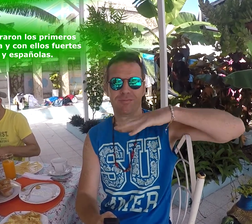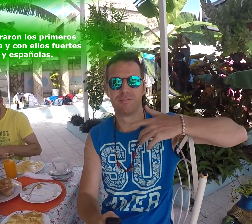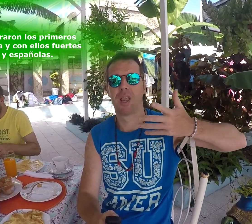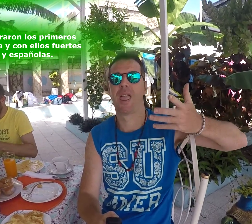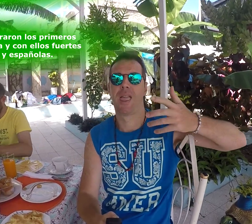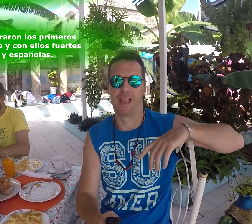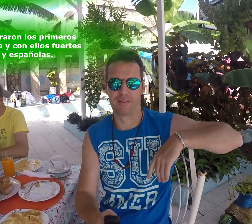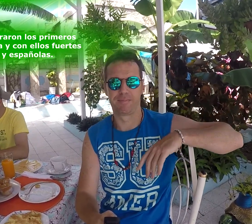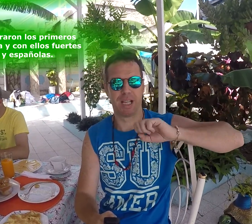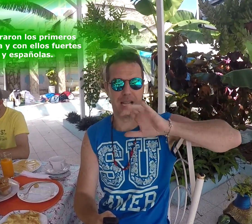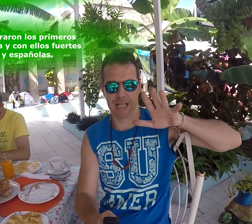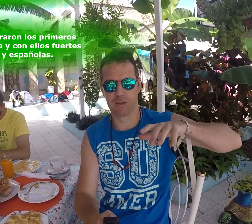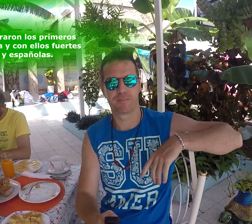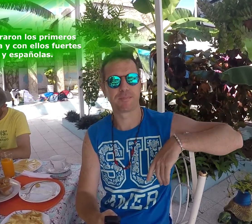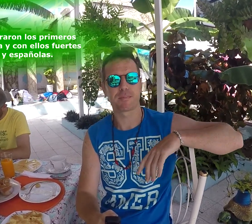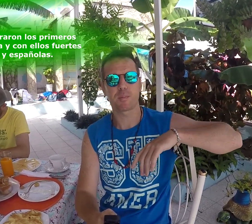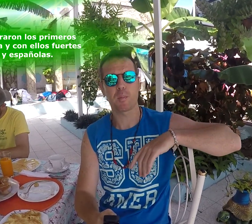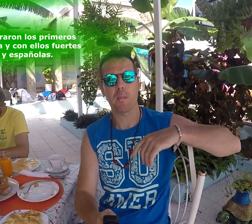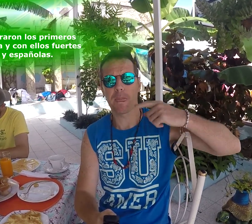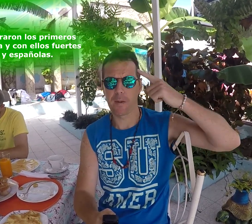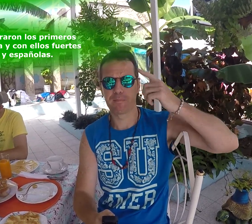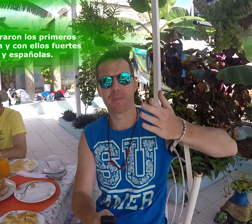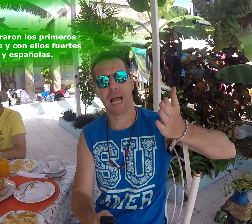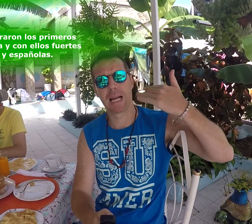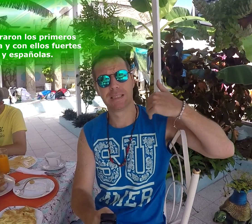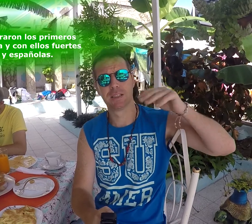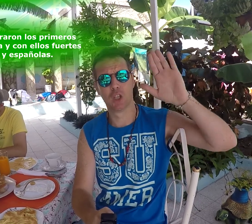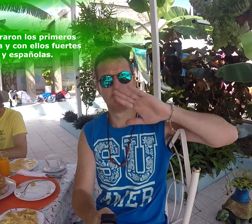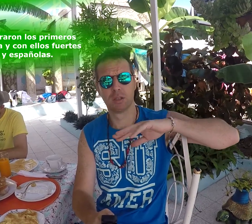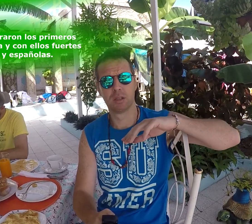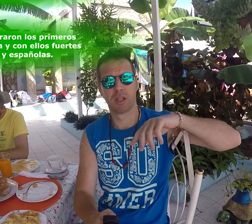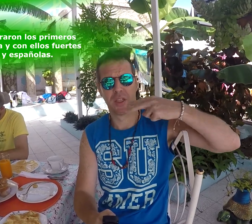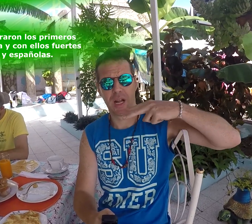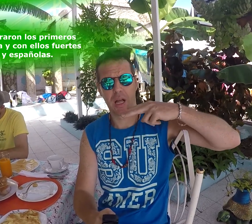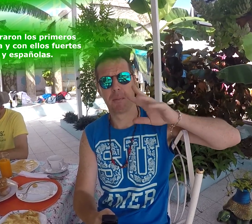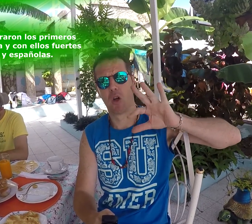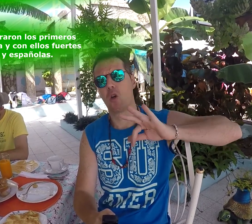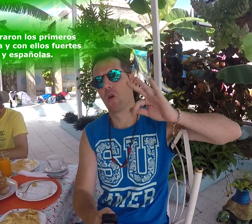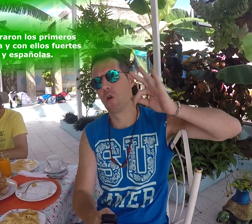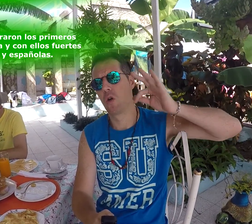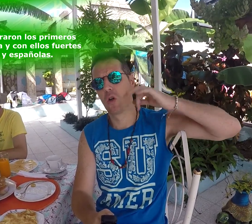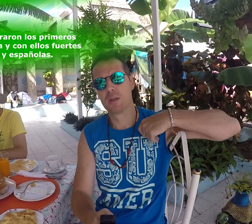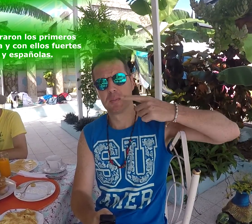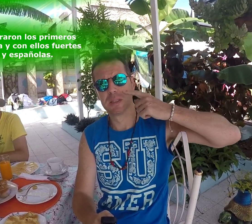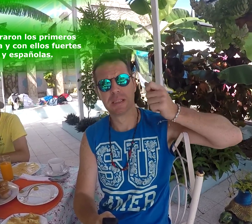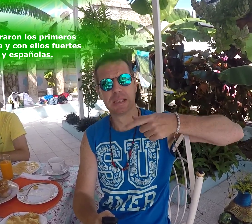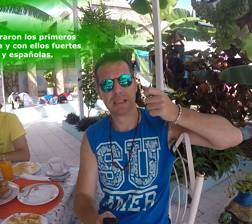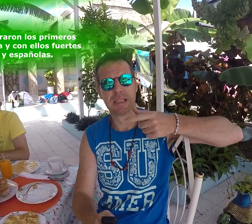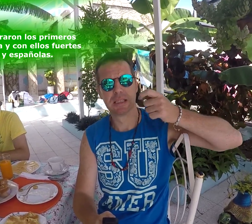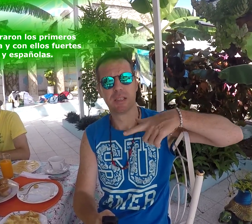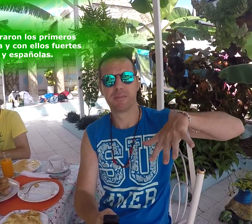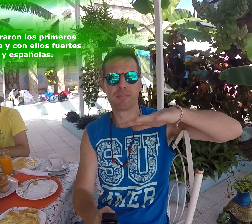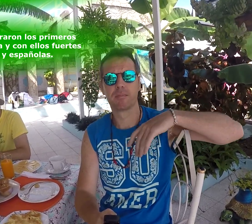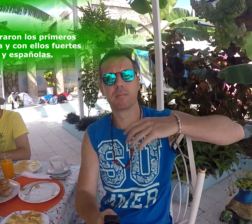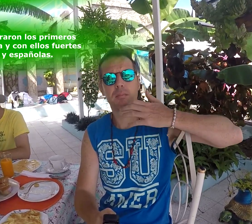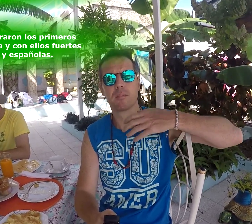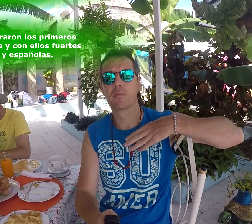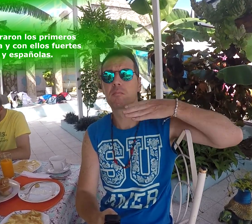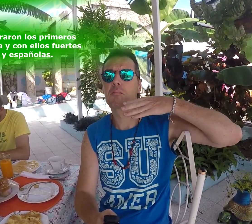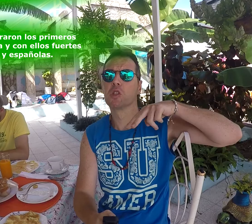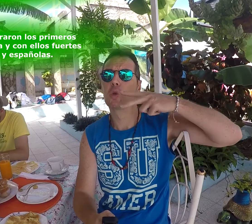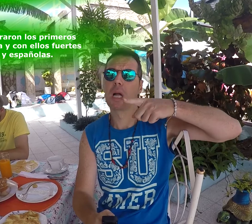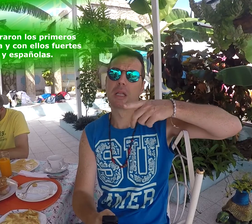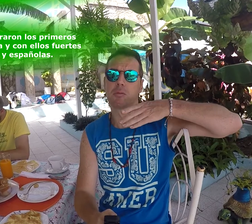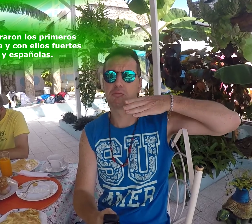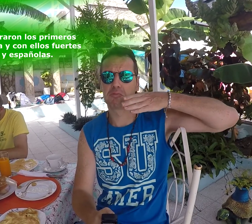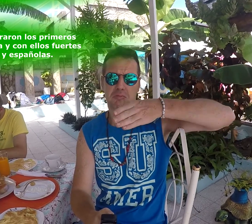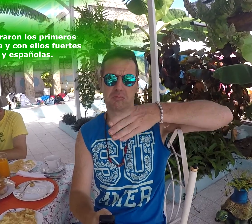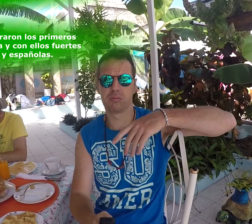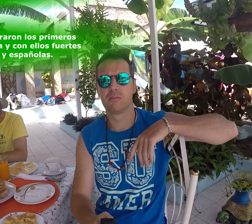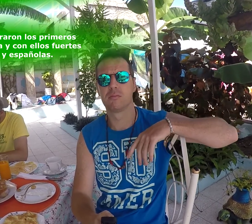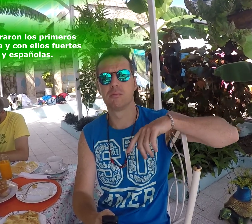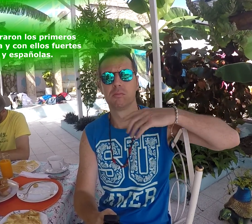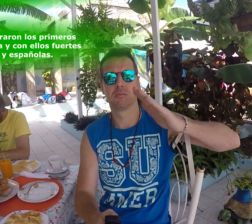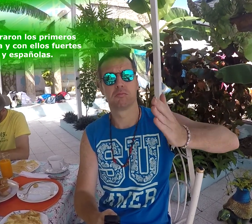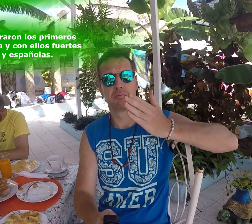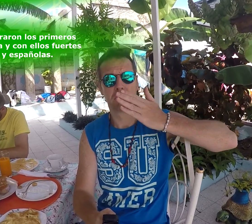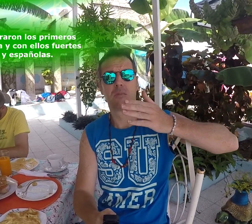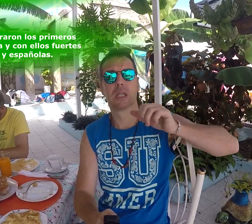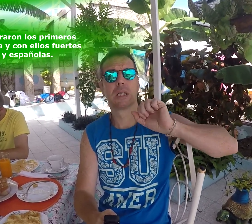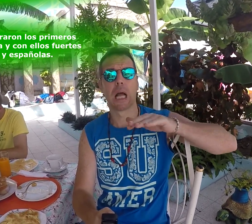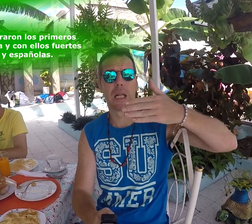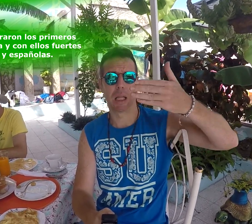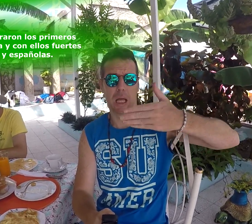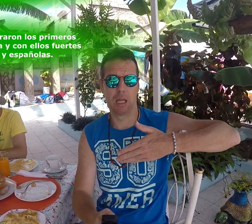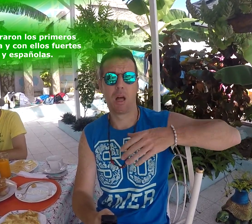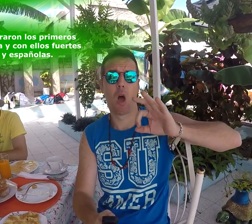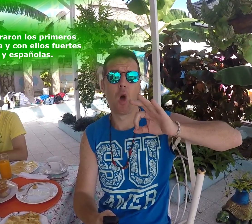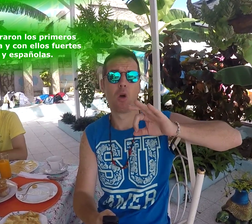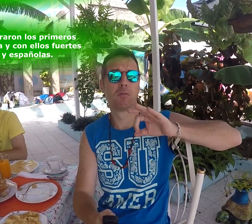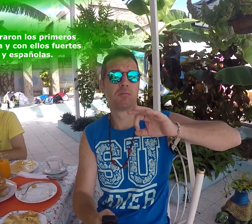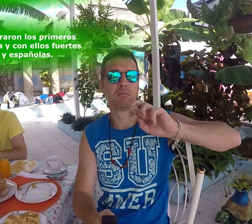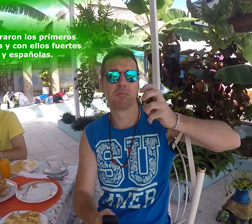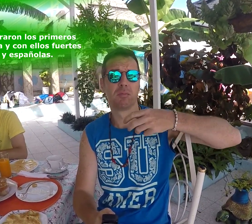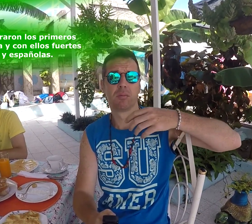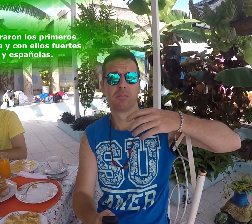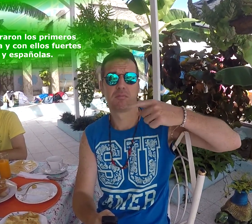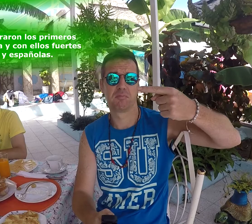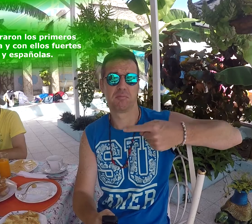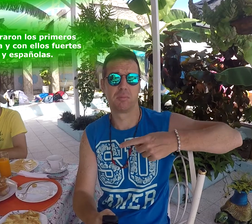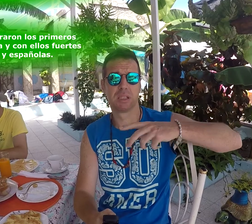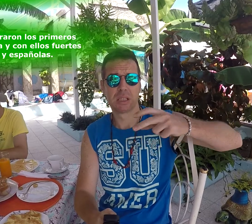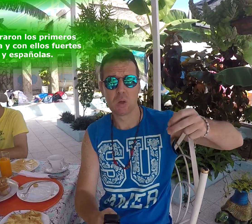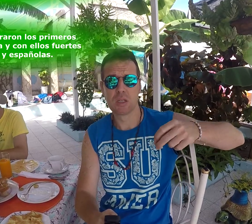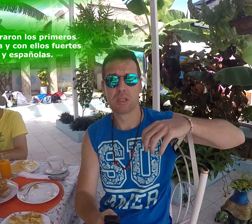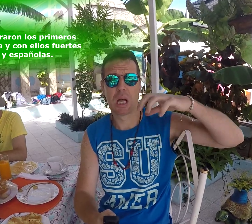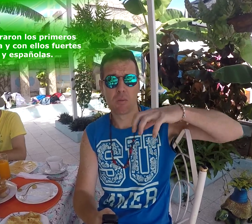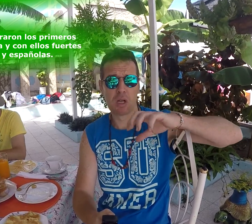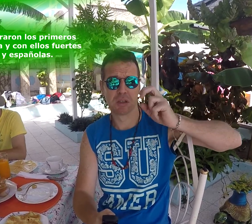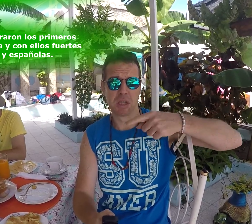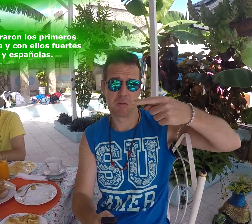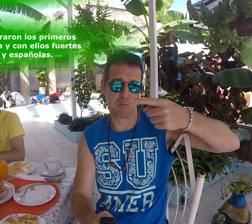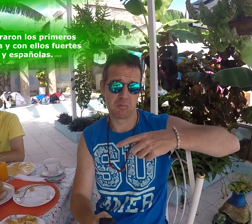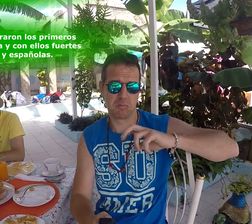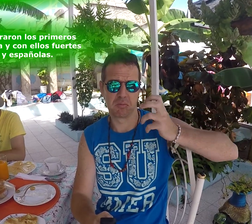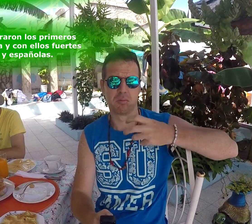Me lo han aclarado, sabéis que suelen tardar en entregar los pedidos, el otro día elegí algo en la carta o en un listado